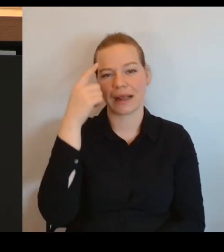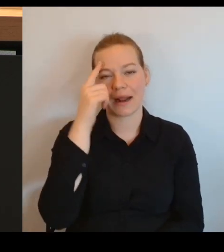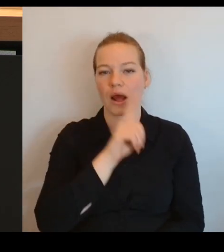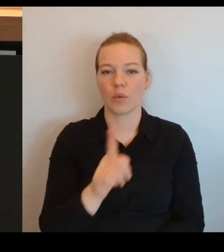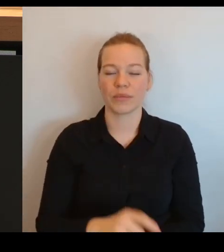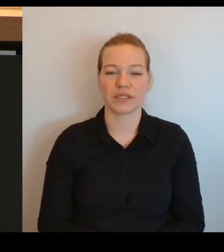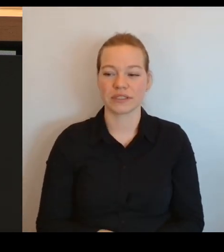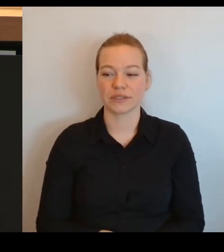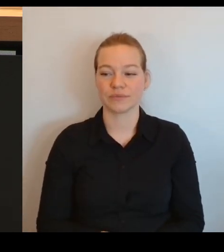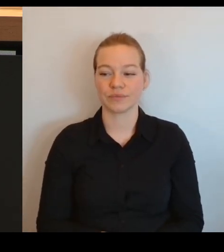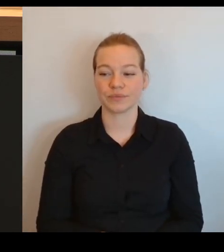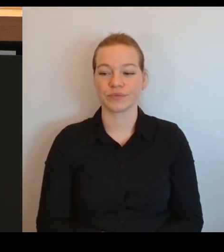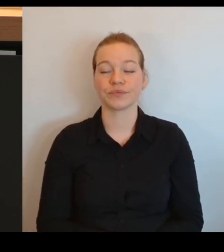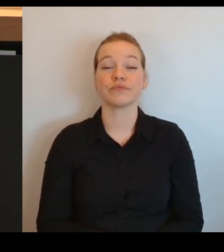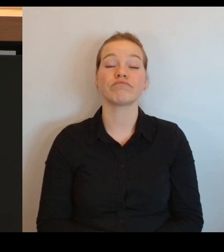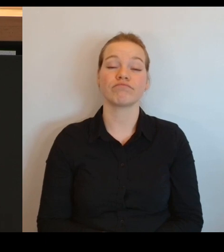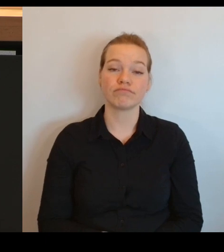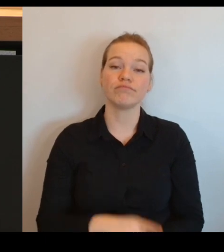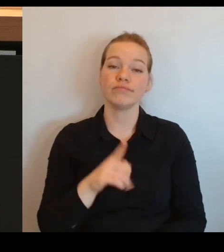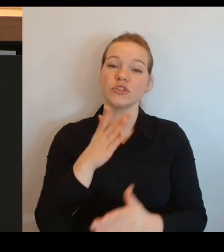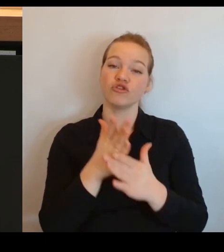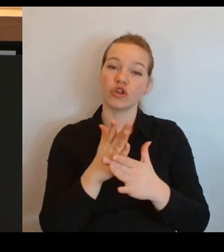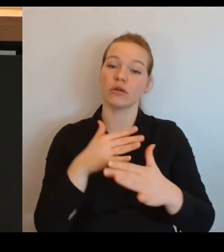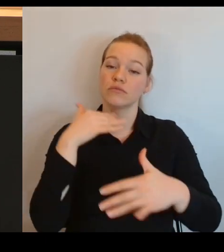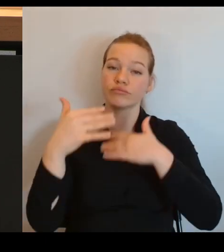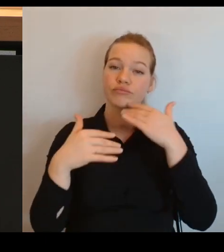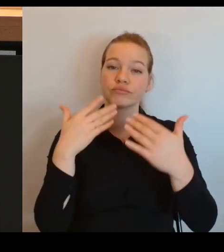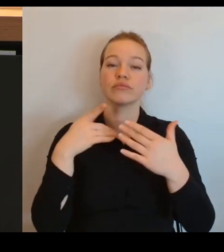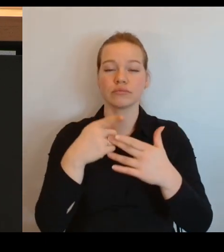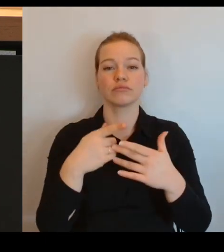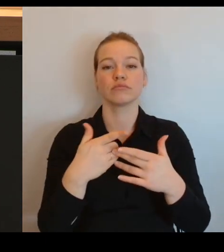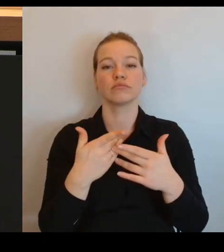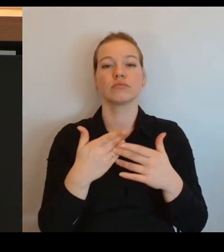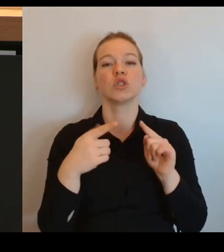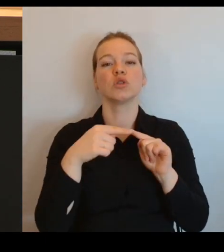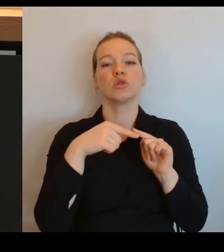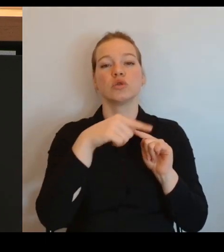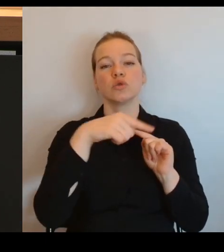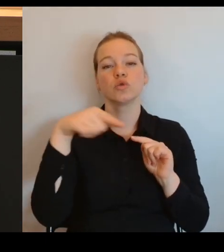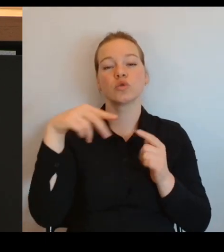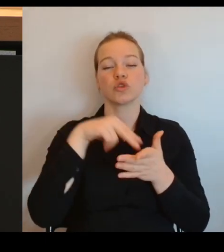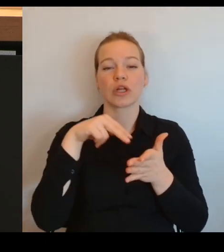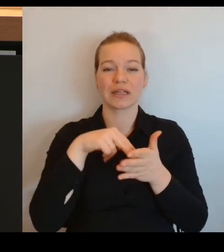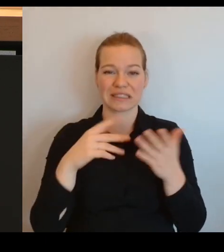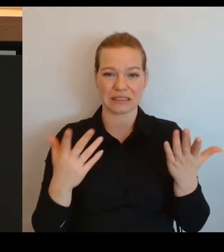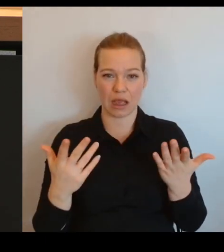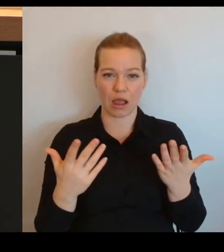Die Senatsverkehrsverwaltung ist zuständig für die Verkehrspolitik. Die Senats verwaltung für Wirtschaft, Energie